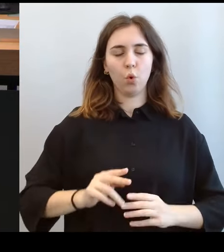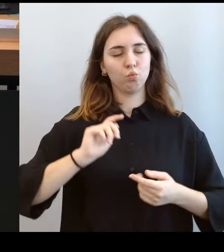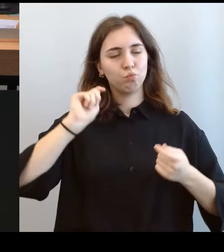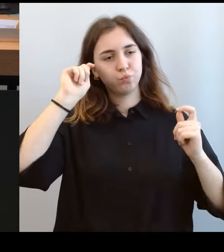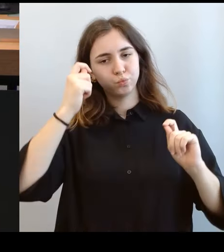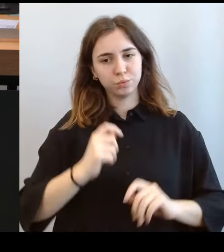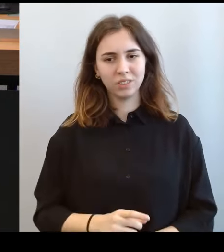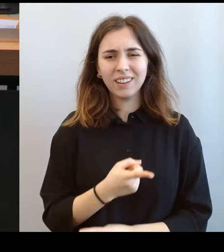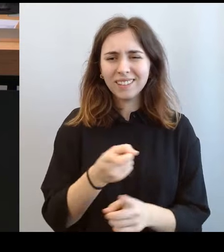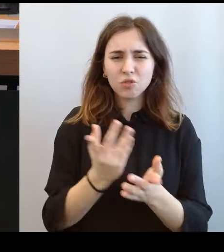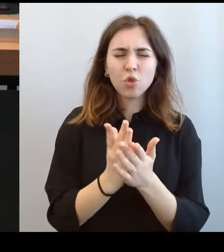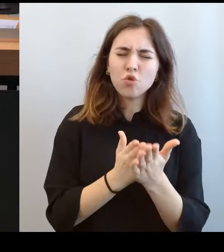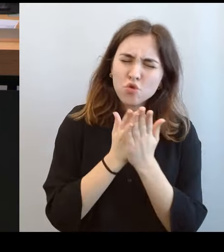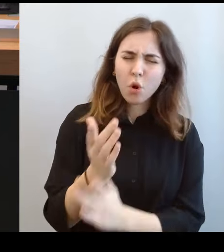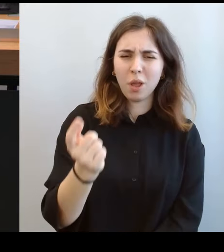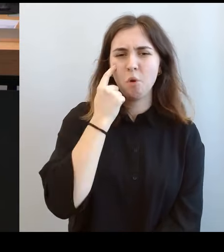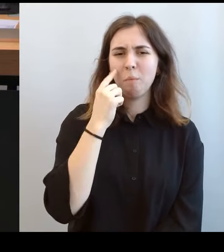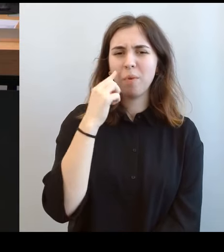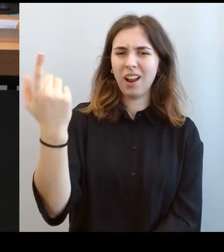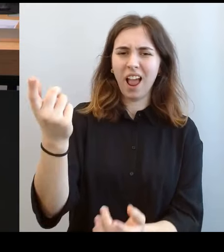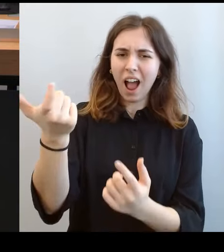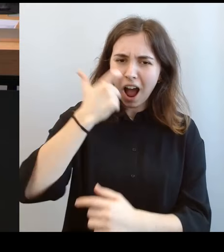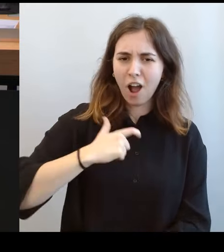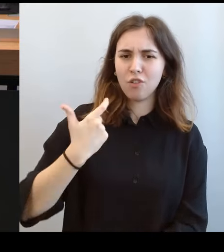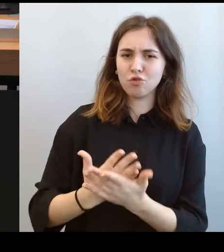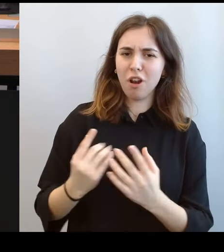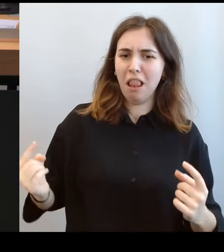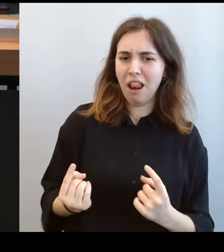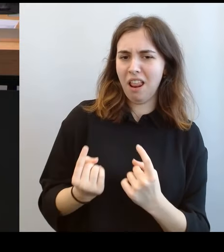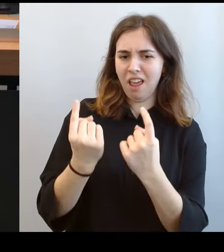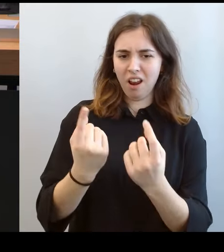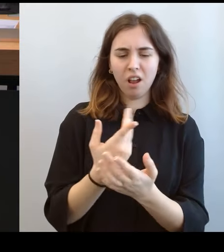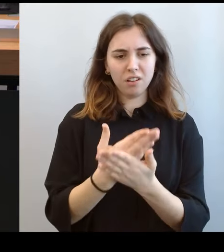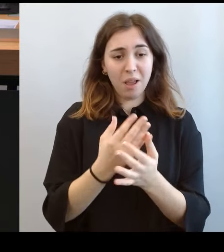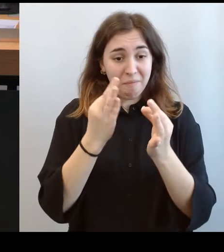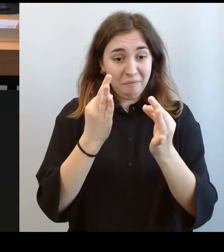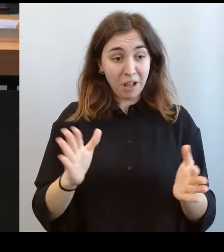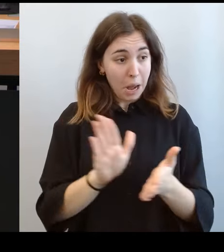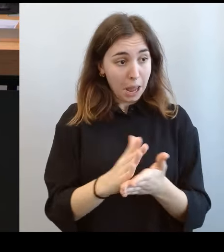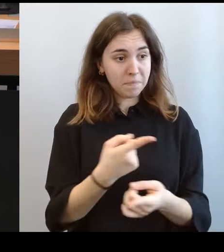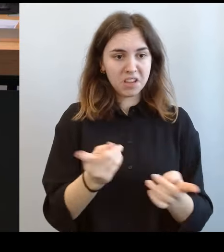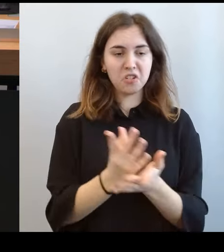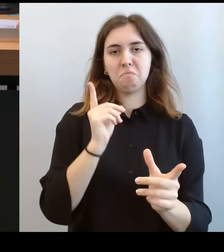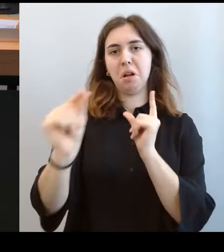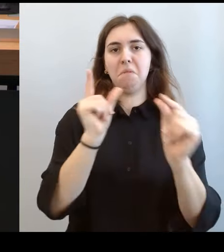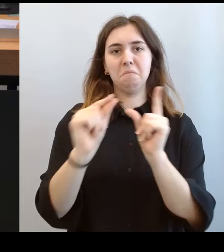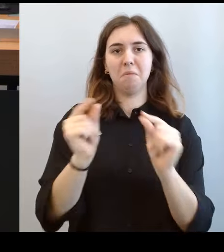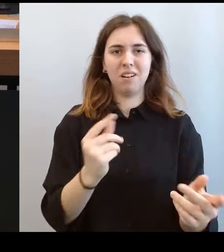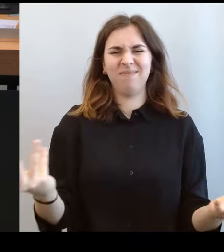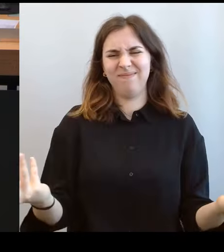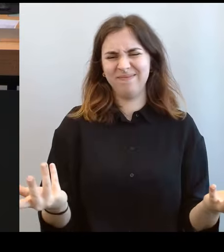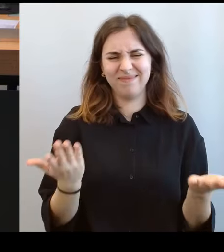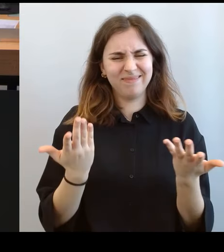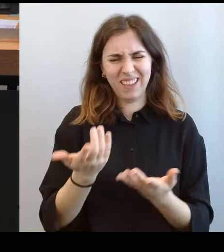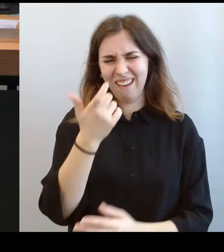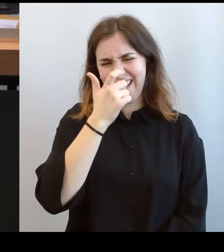Und dann machen Sie Mimimi und gehen einfach raus. Das glaubt ihnen doch kein Mensch mehr, dass sie die Demokratie retten. Wir sind die einzige